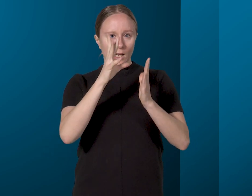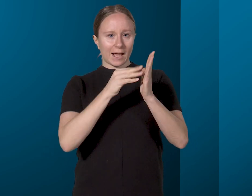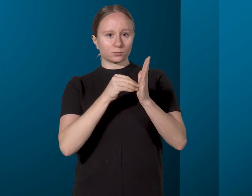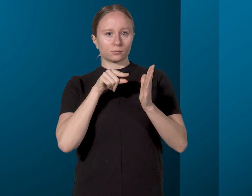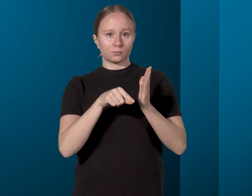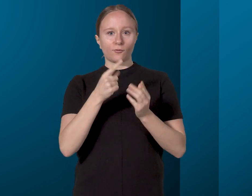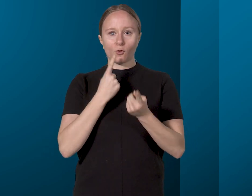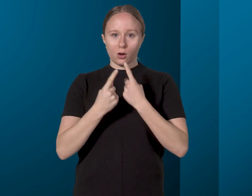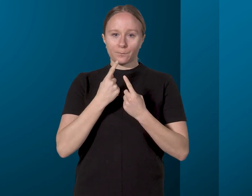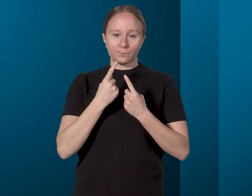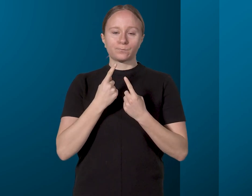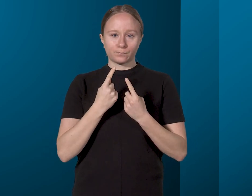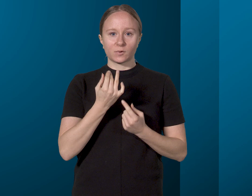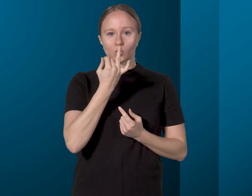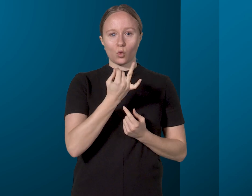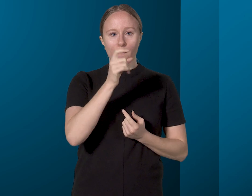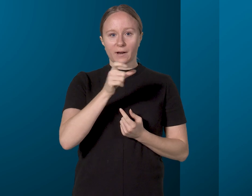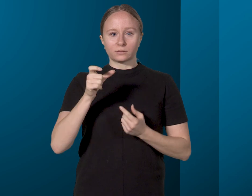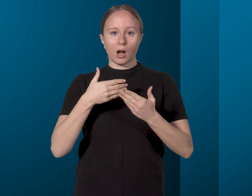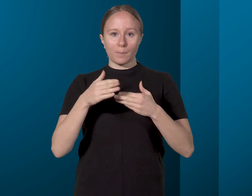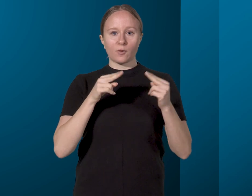Som ett resultat av förhandlingarna kommer arbetsförhållandena för sju personer att -